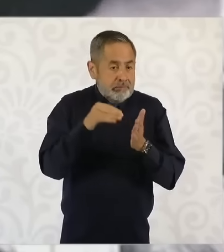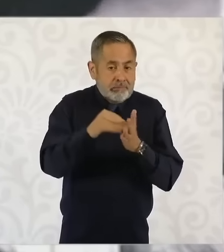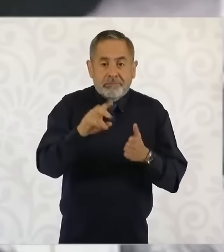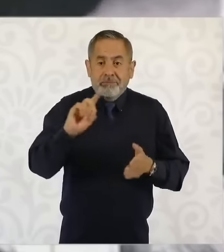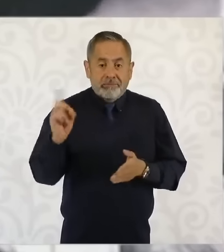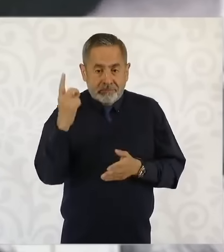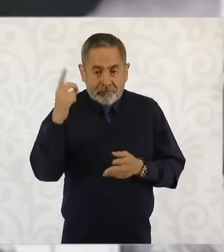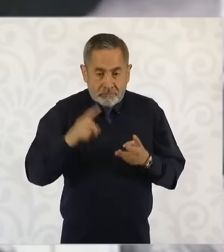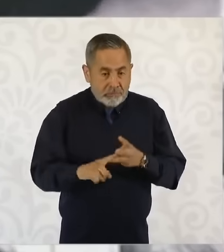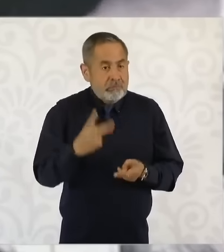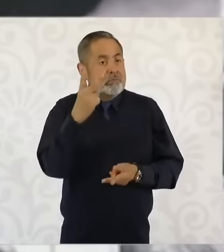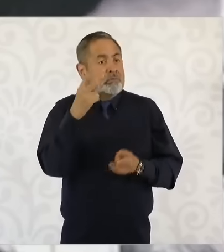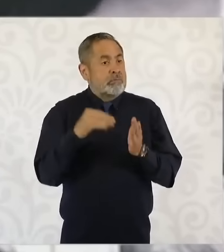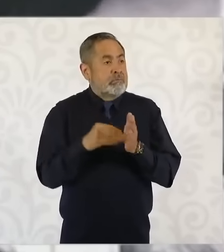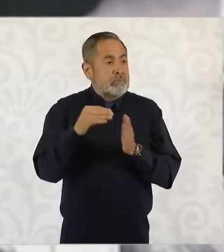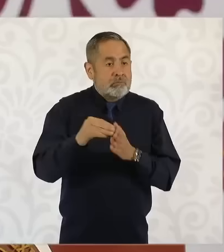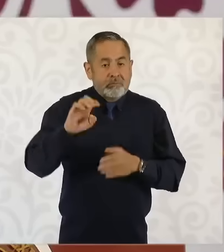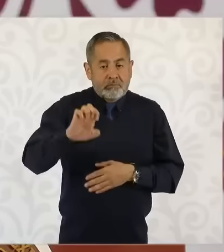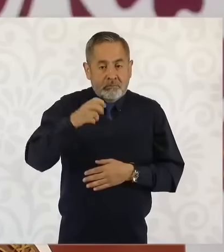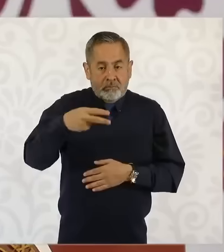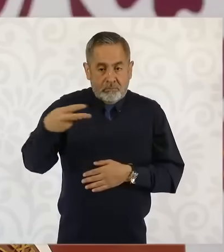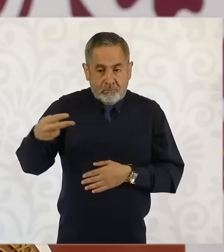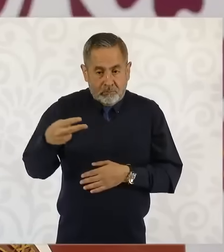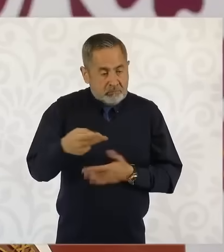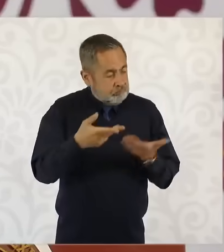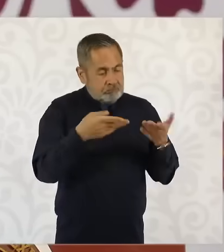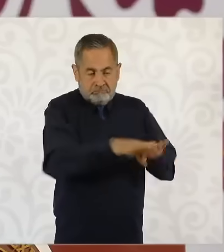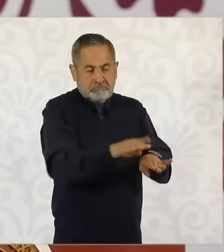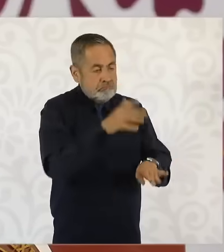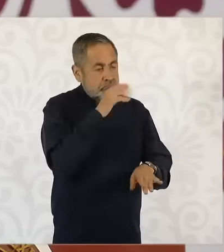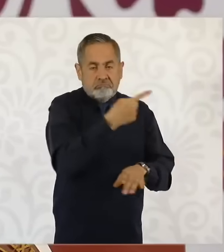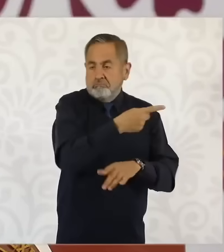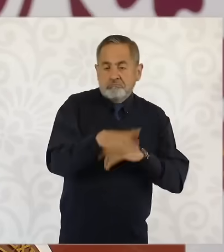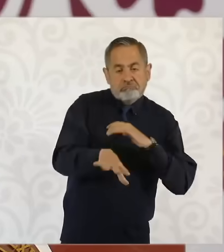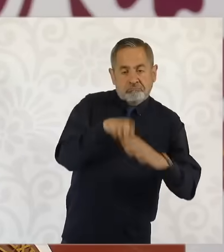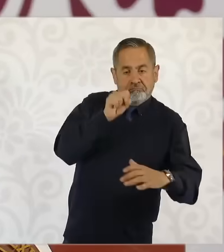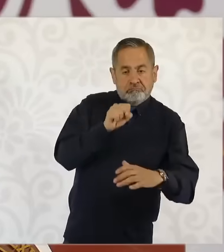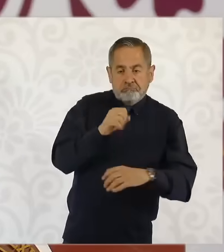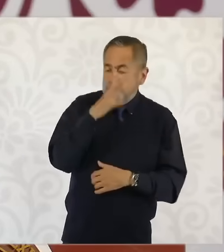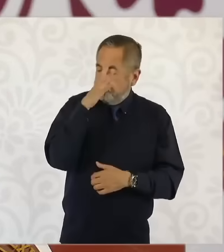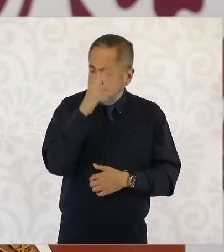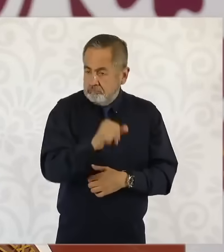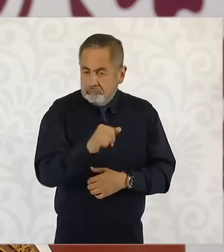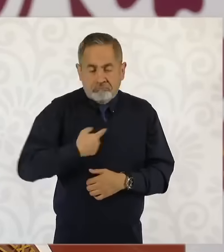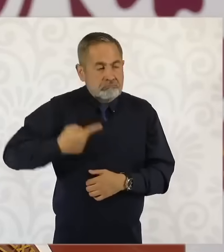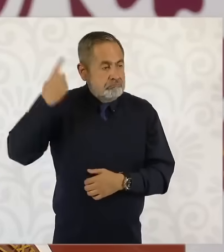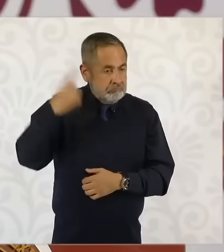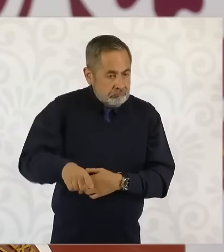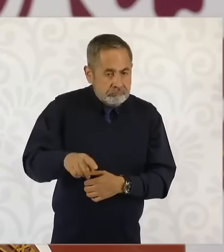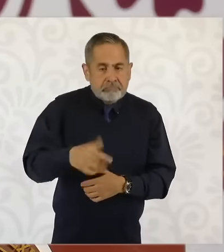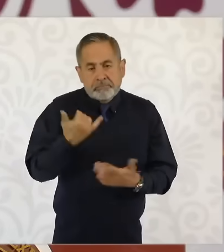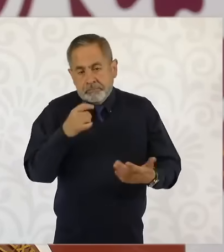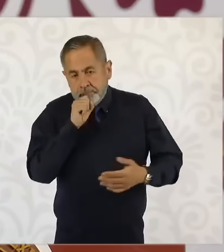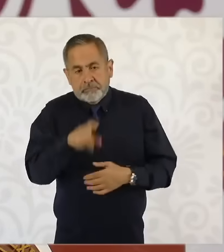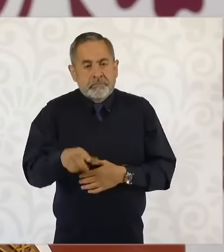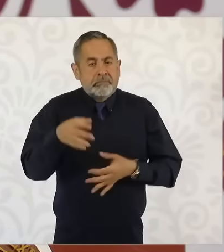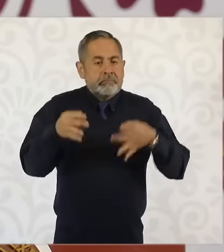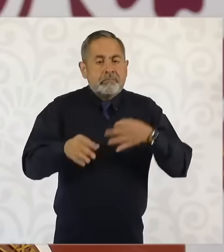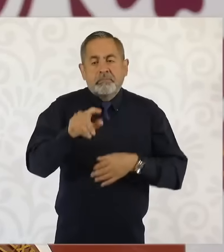de euros como resultado resoluciones judiciales así como del Tribunal Contencioso Administrativo